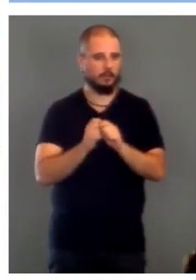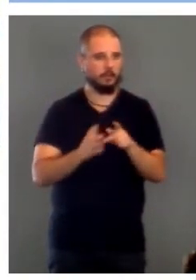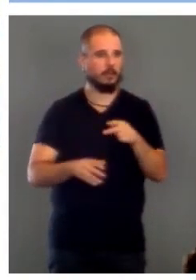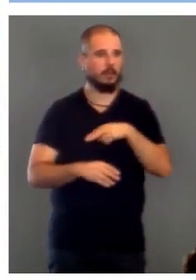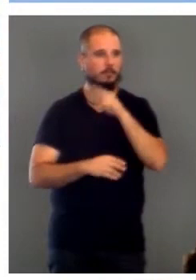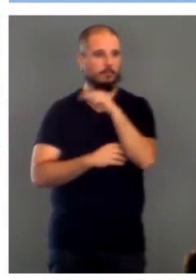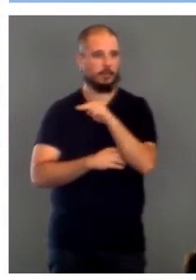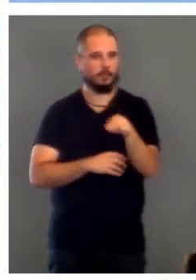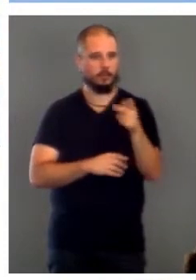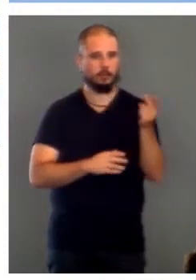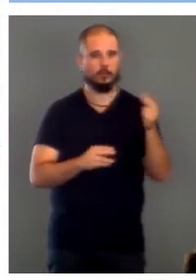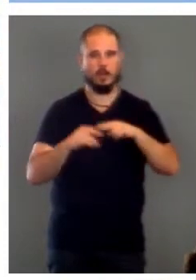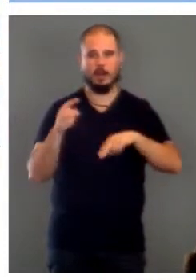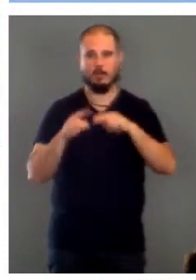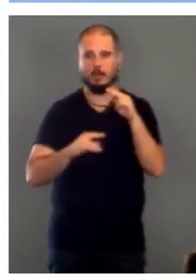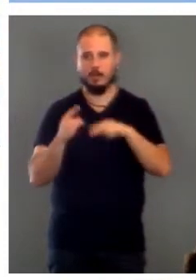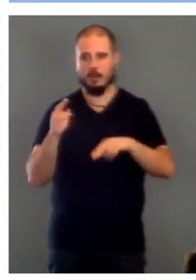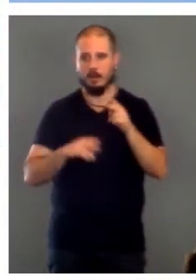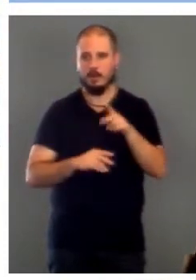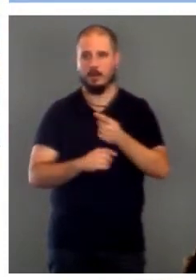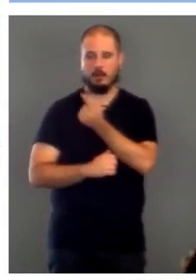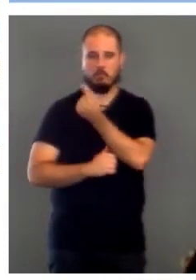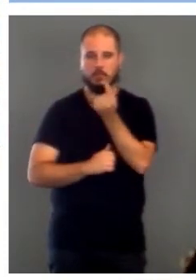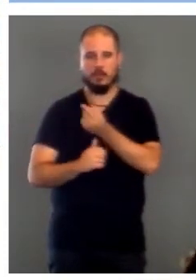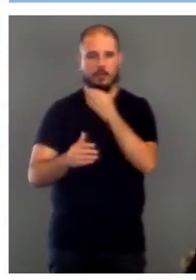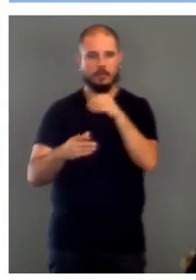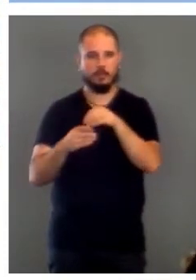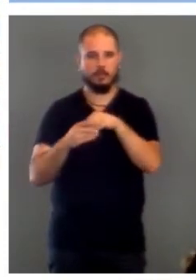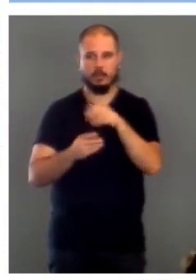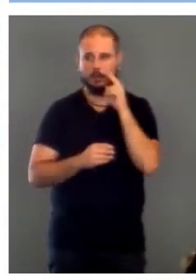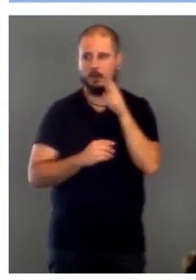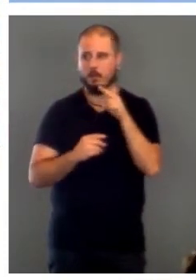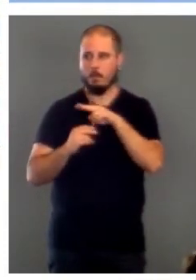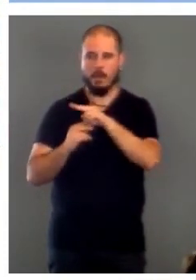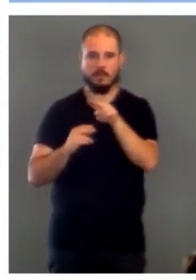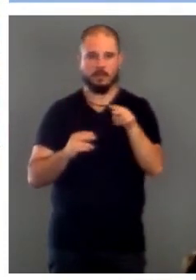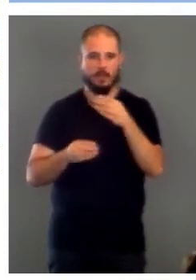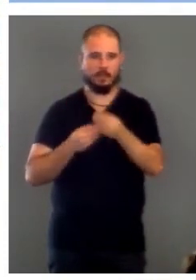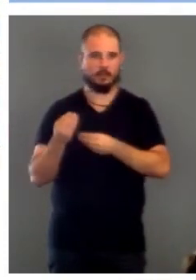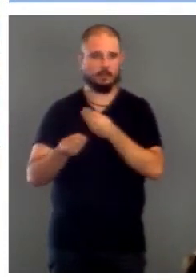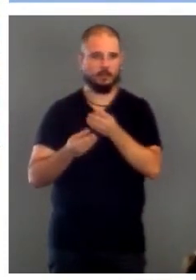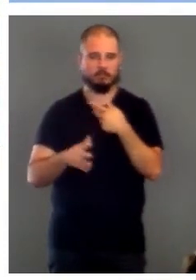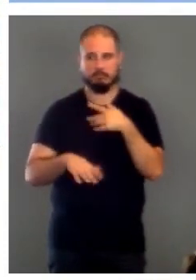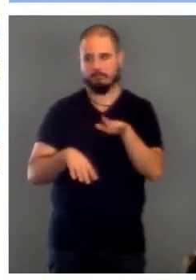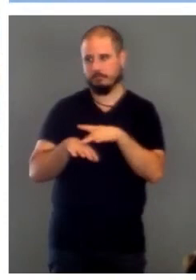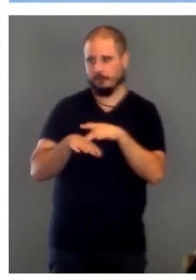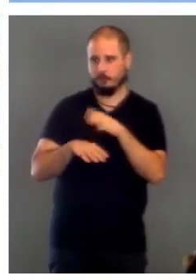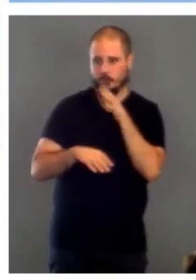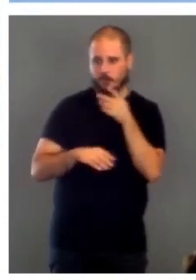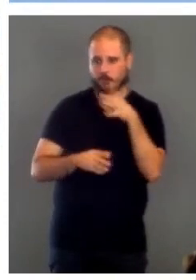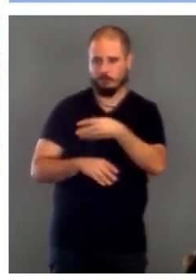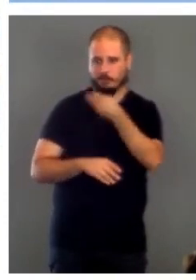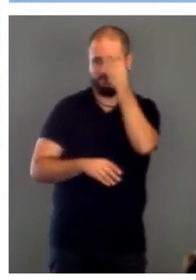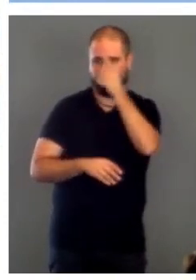Cristalería arquitectura diseño de interiores O paisajismo Me perdonáis no que no me lo haya aprendido Ella es